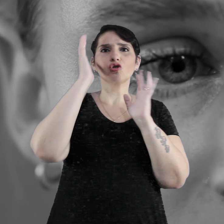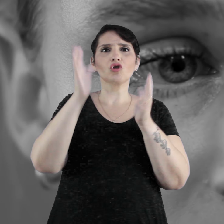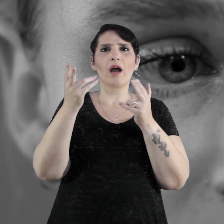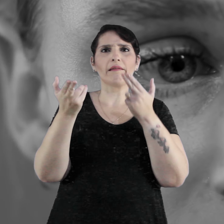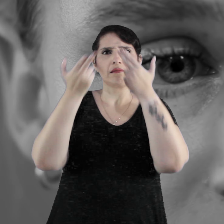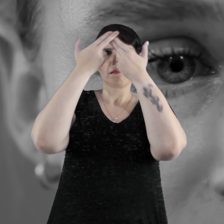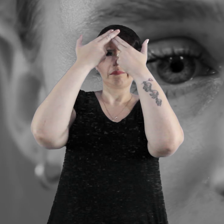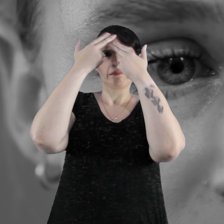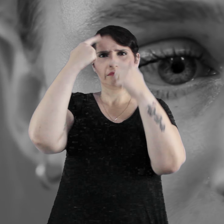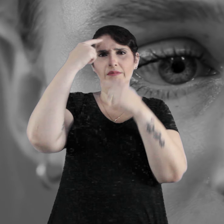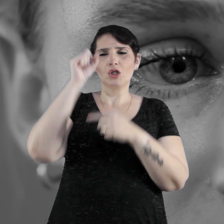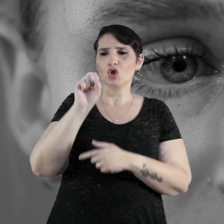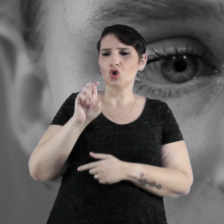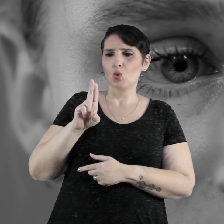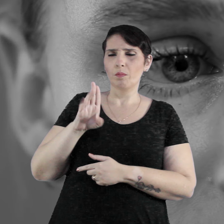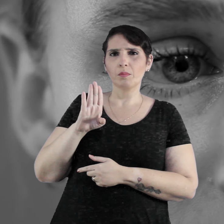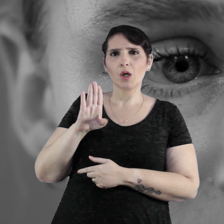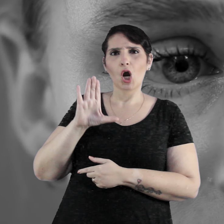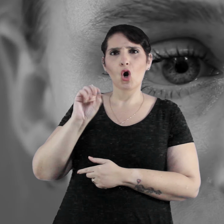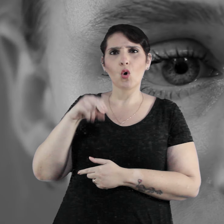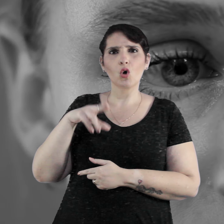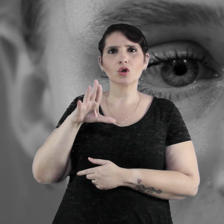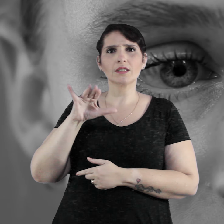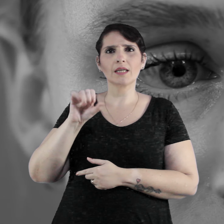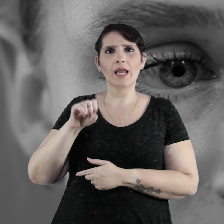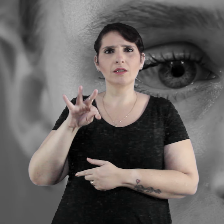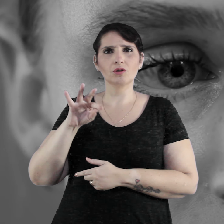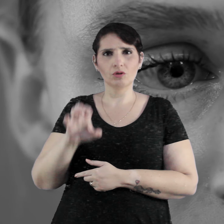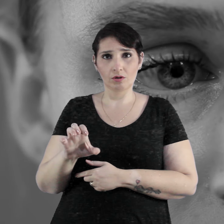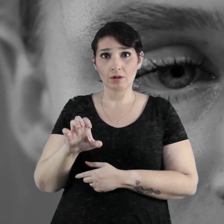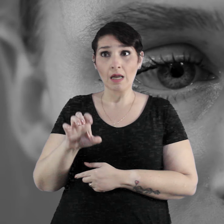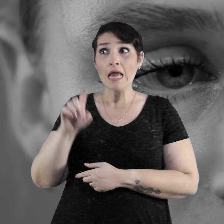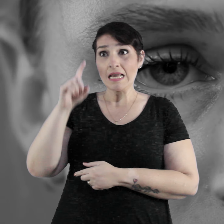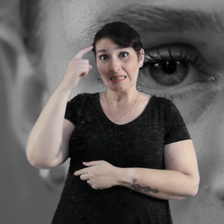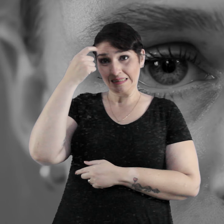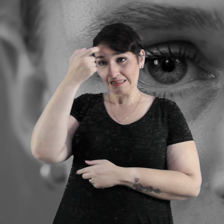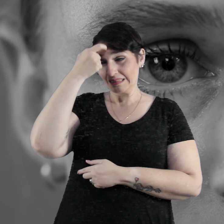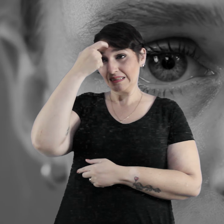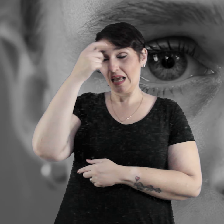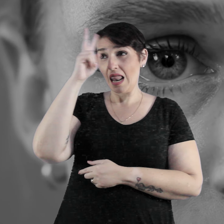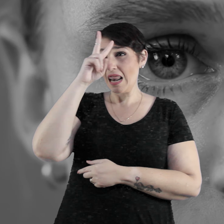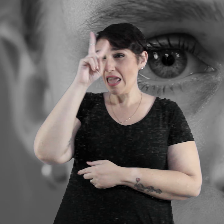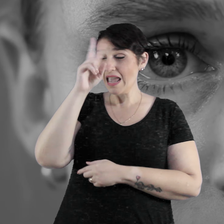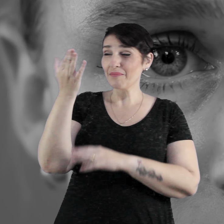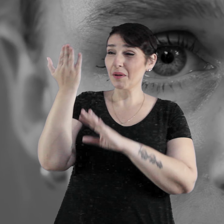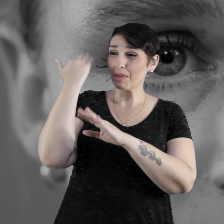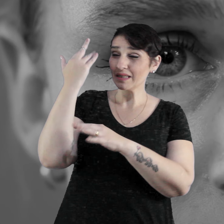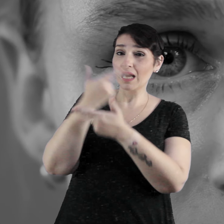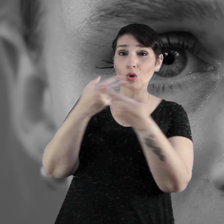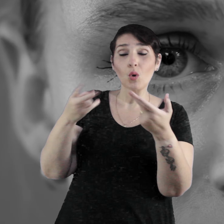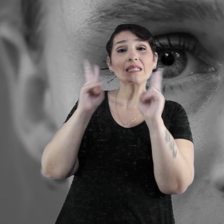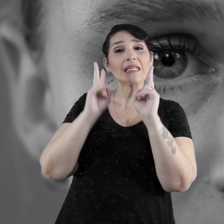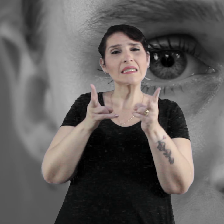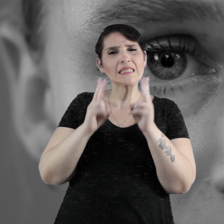Seu subconsciente armazena muitos filmes e imagens do passado que sempre estão sendo projetadas lá embaixo.